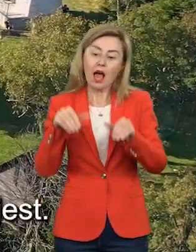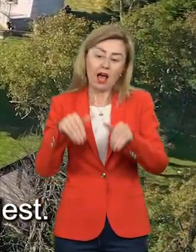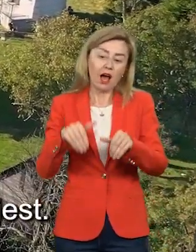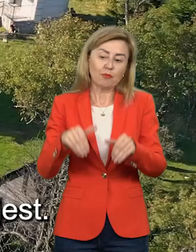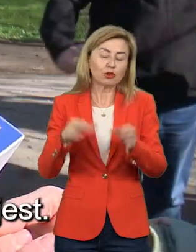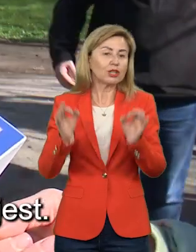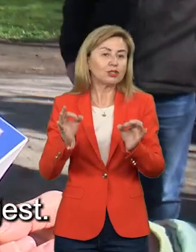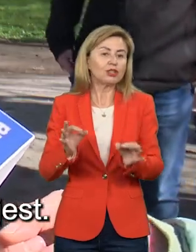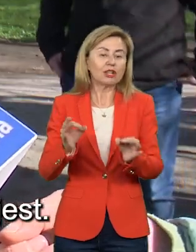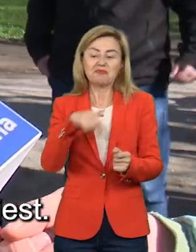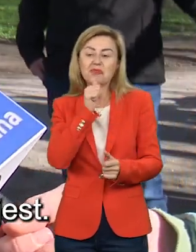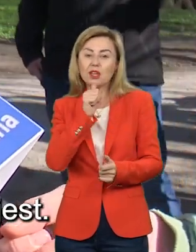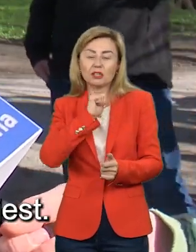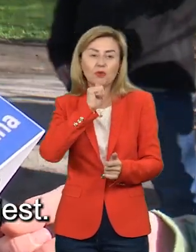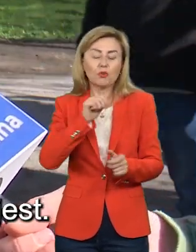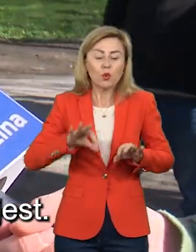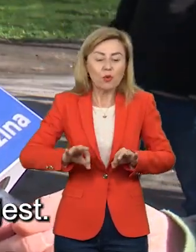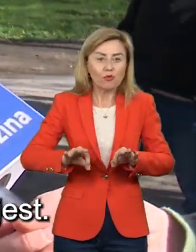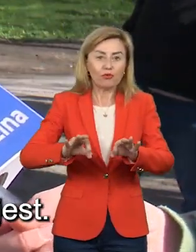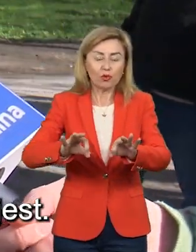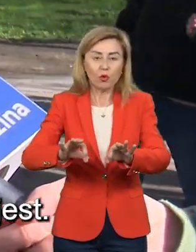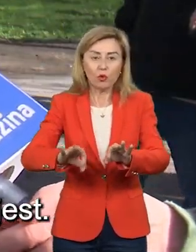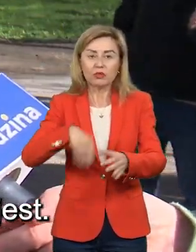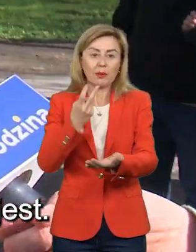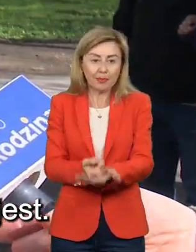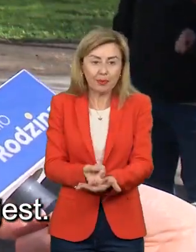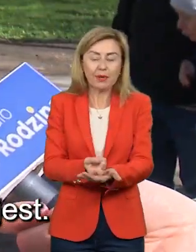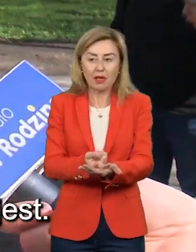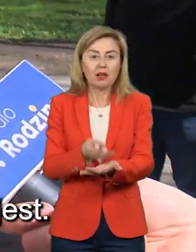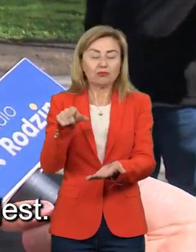Może dzisiaj, zaraz próbuję się przejechać, zobaczyć jak to jest.